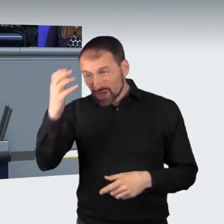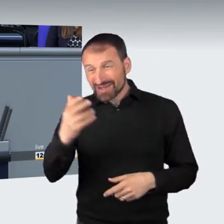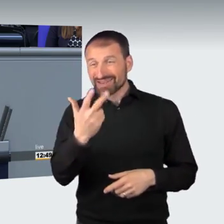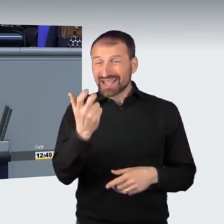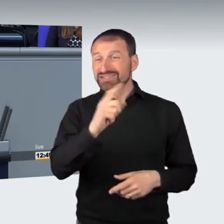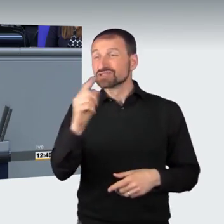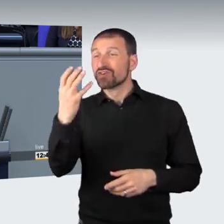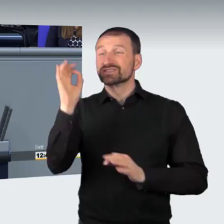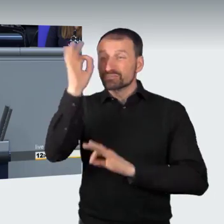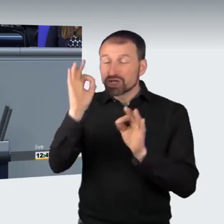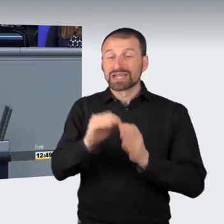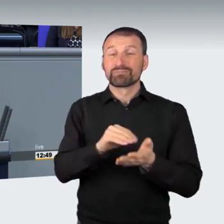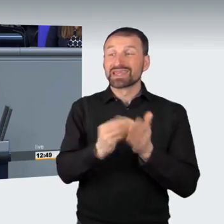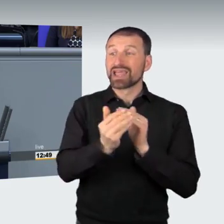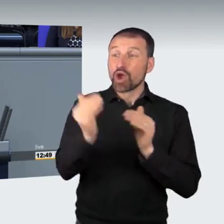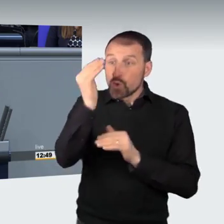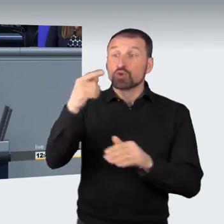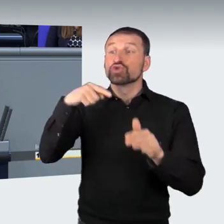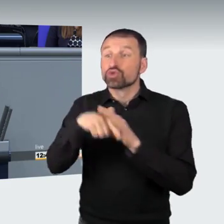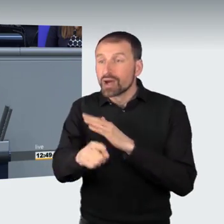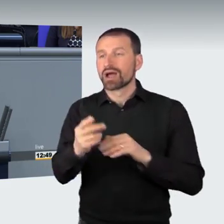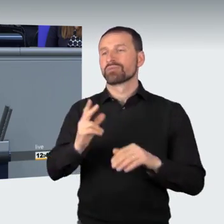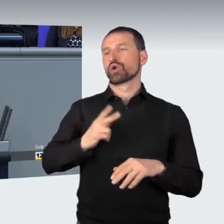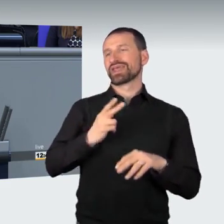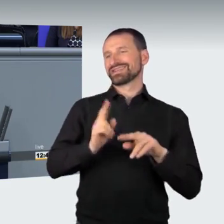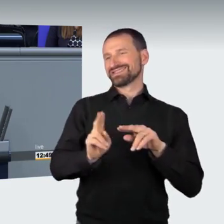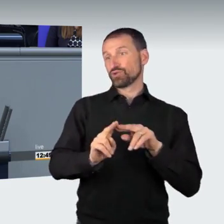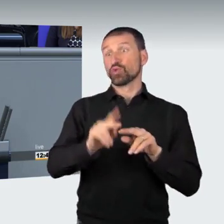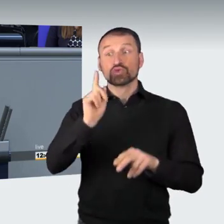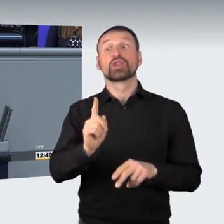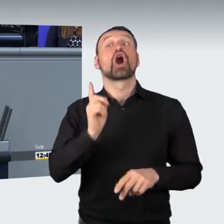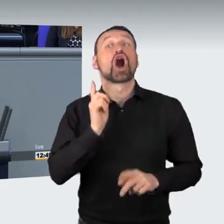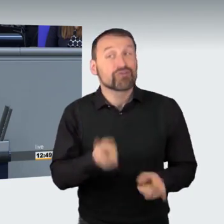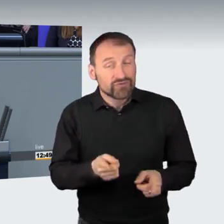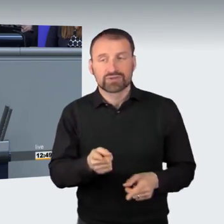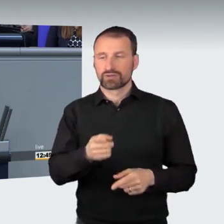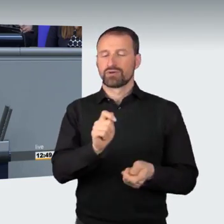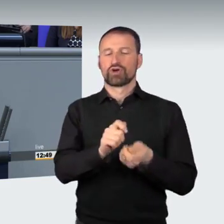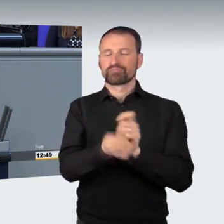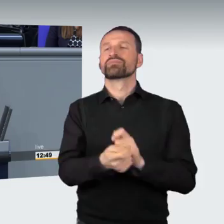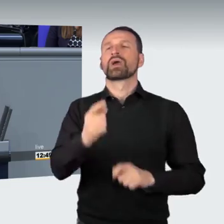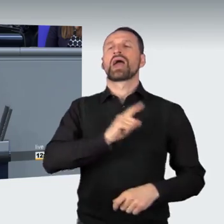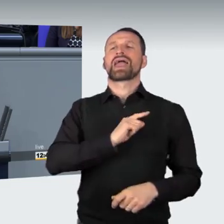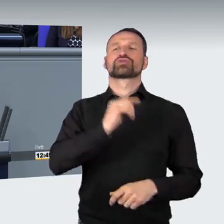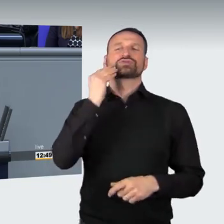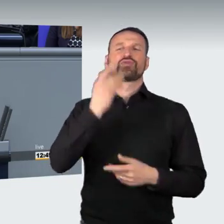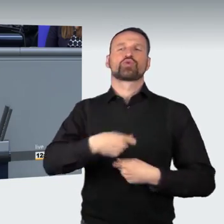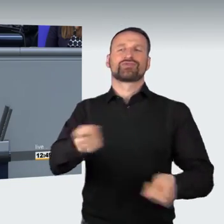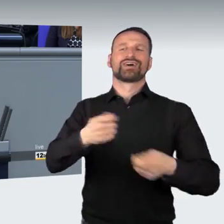Dem folgt dann ganz oft auch noch die Umwandlung in Eigentumswohnungen. Es ist einfach unverantwortlich, dass die Große Koalition